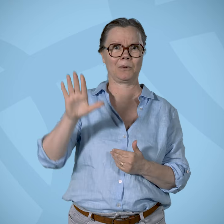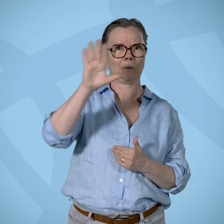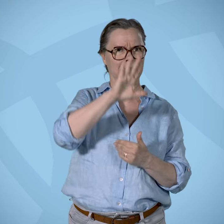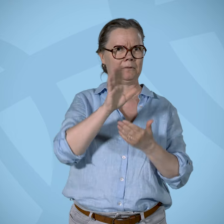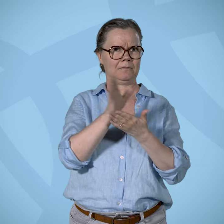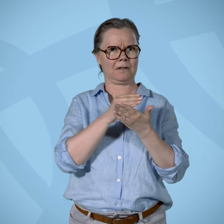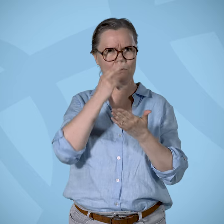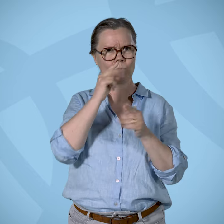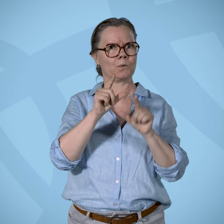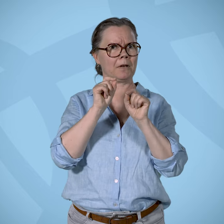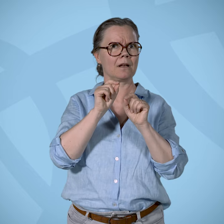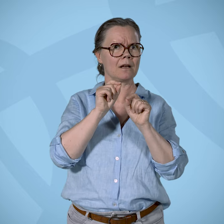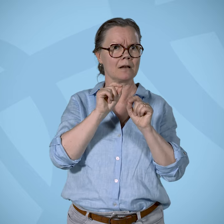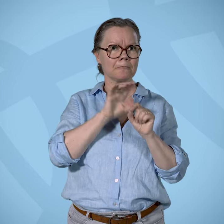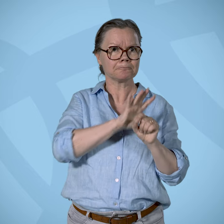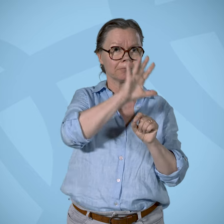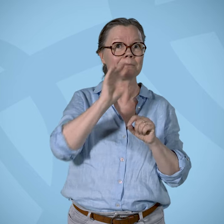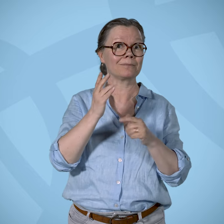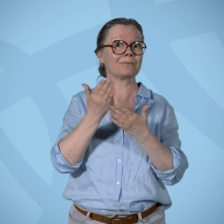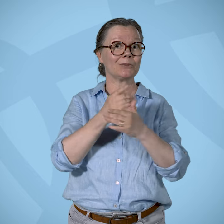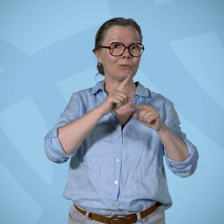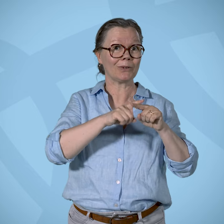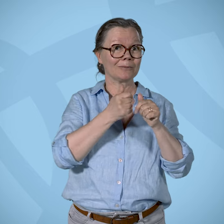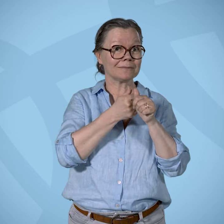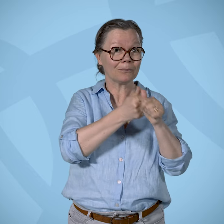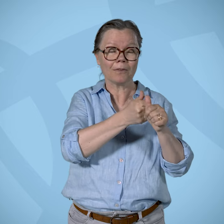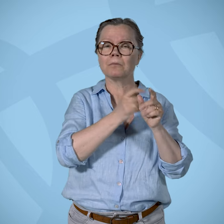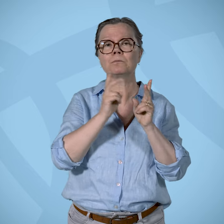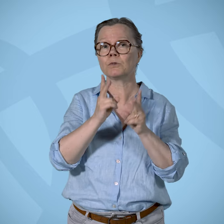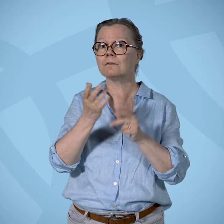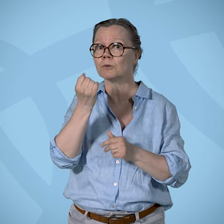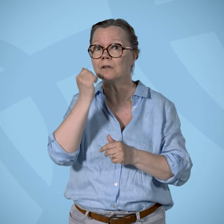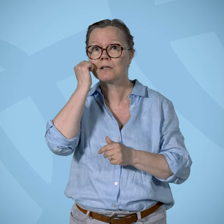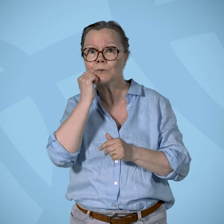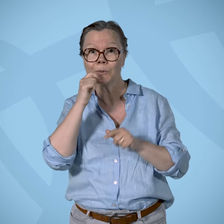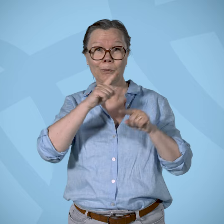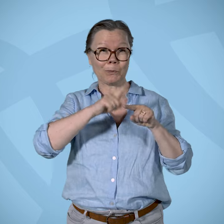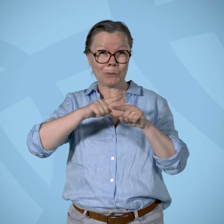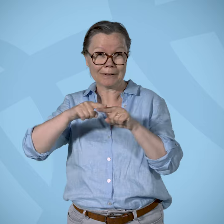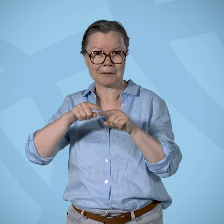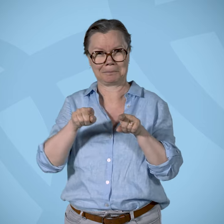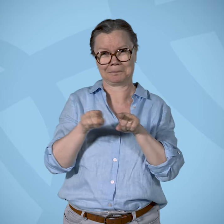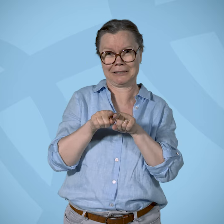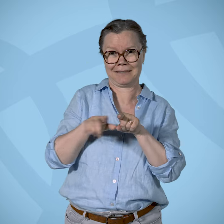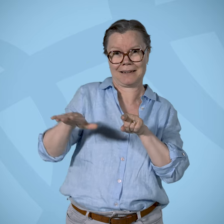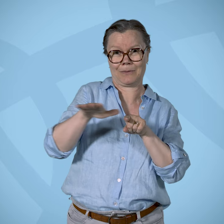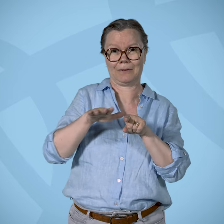Osa kunnista voi olla toisen aluetyöntekijän tonttia, sillä se on lähellä hänen aluettaan, -